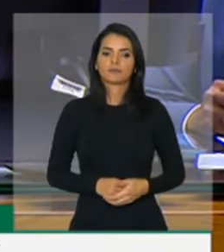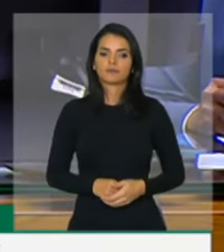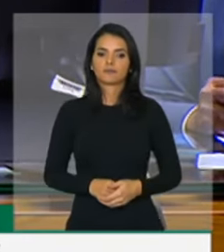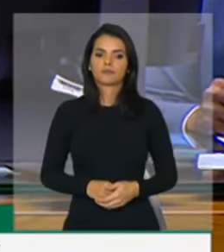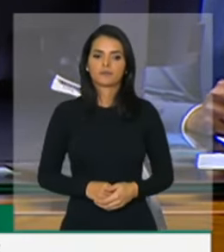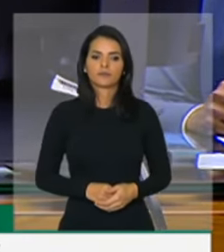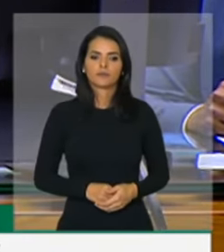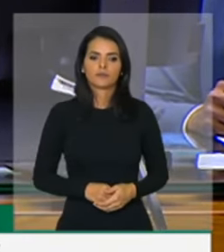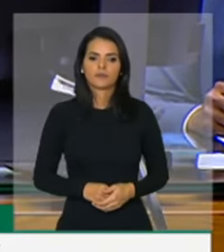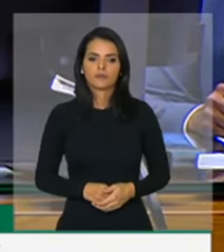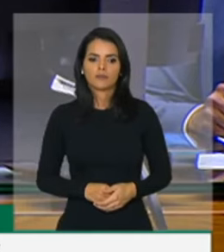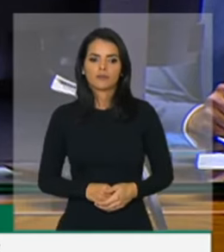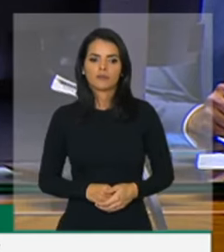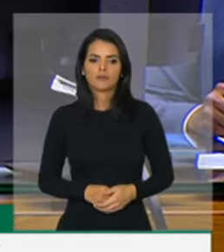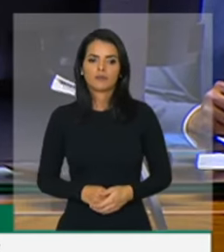ORIENTA O PSD, DEPUTADO DARCI. ORIENTAÇÃO.